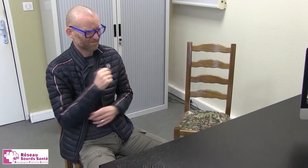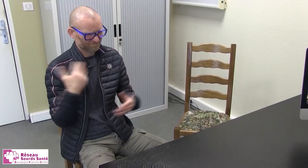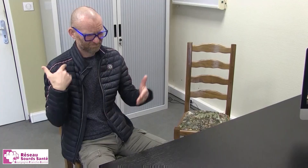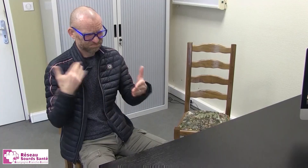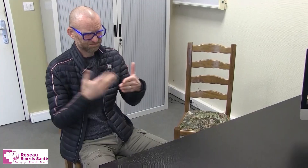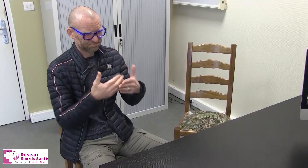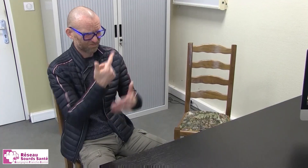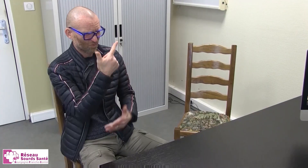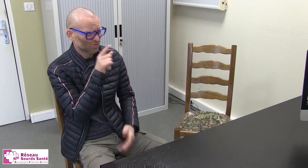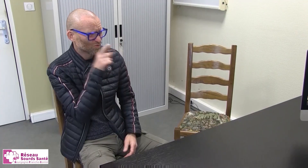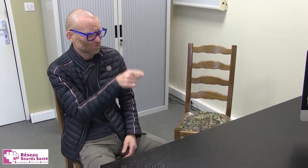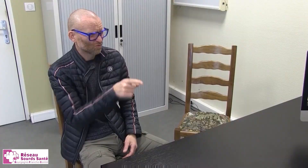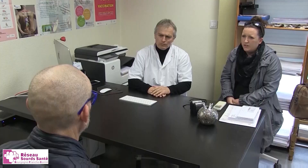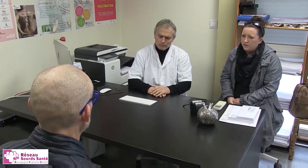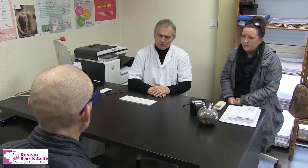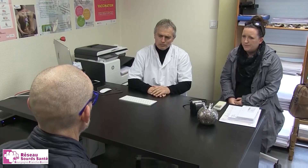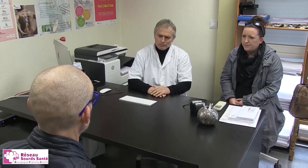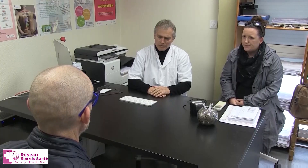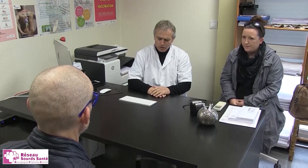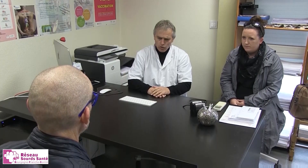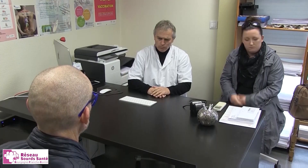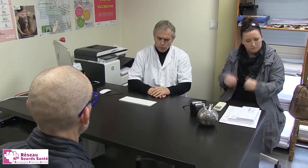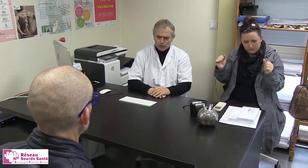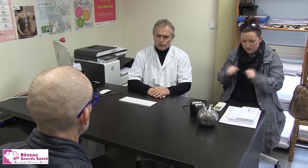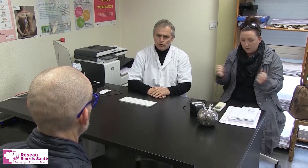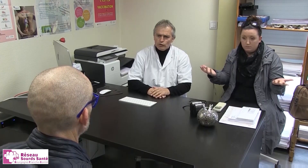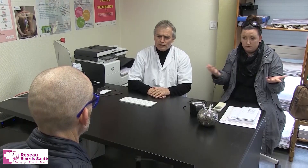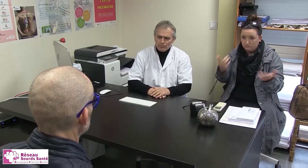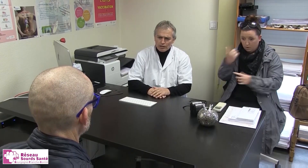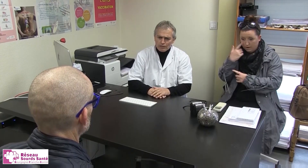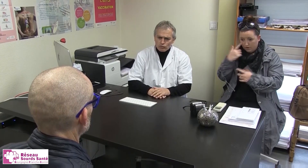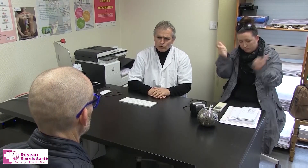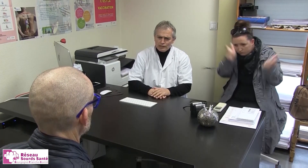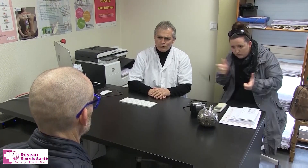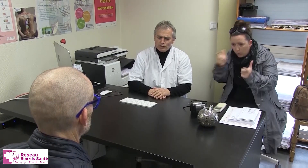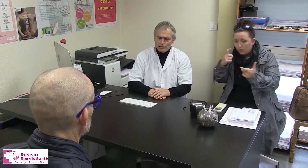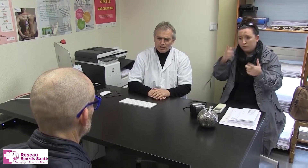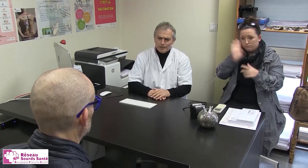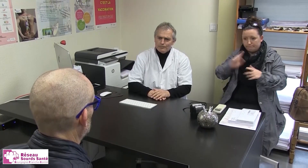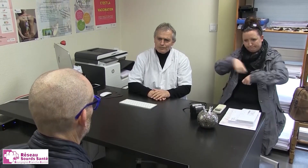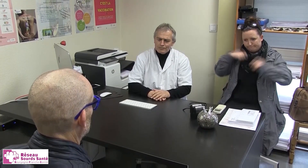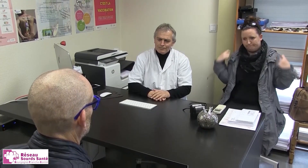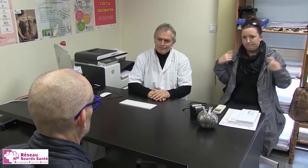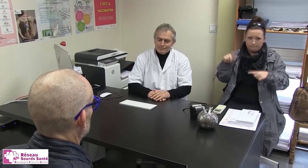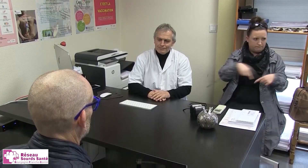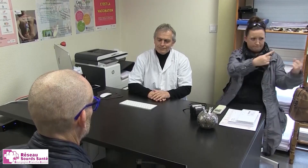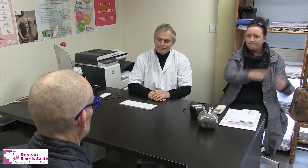Oui je tousse depuis 2 jours Bon, on va regarder tout ça. Vous pouvez retirez votre veste svp et passer à côté?